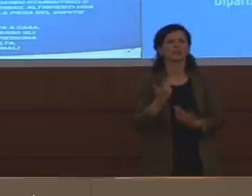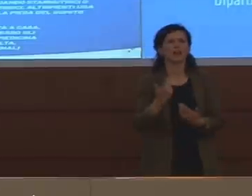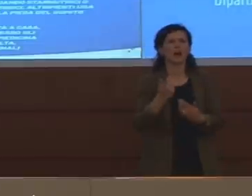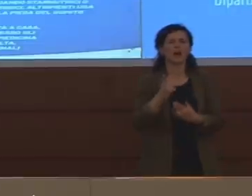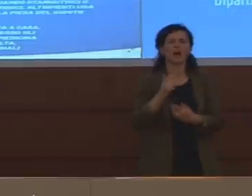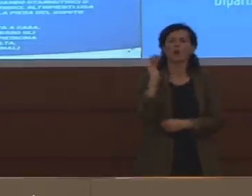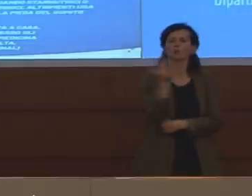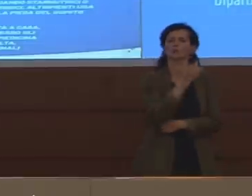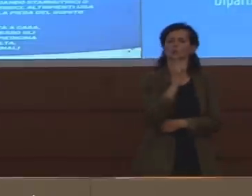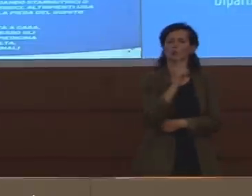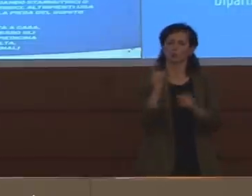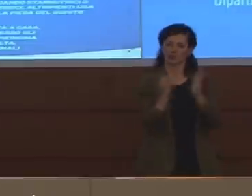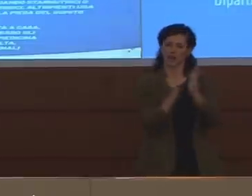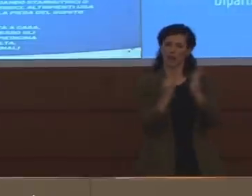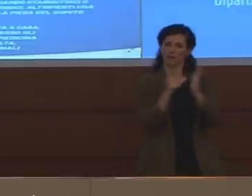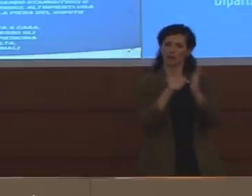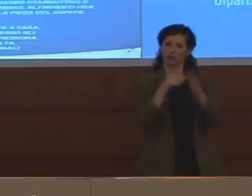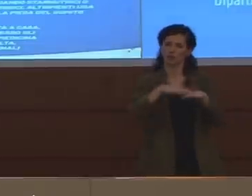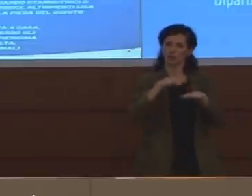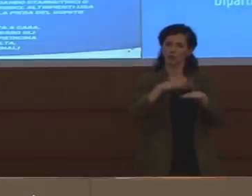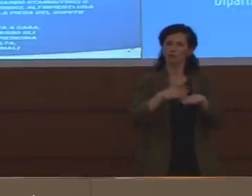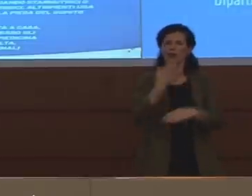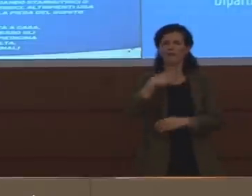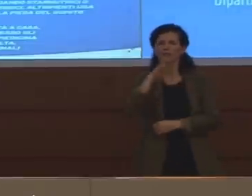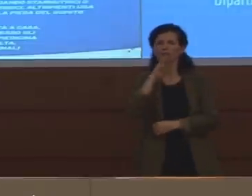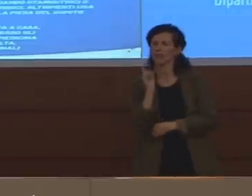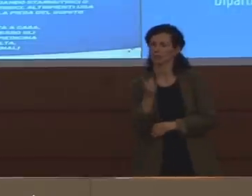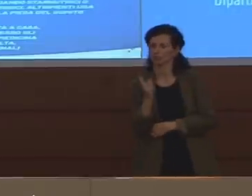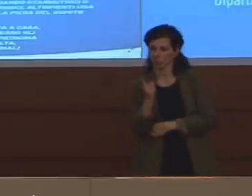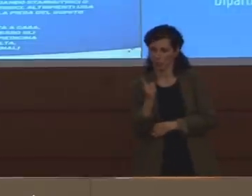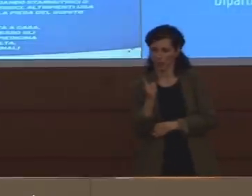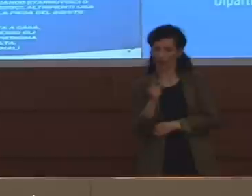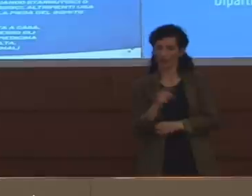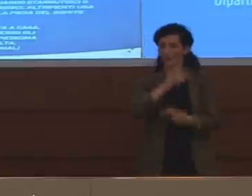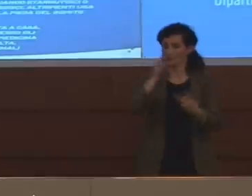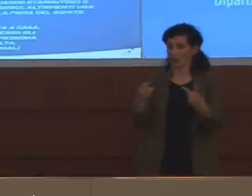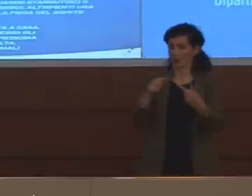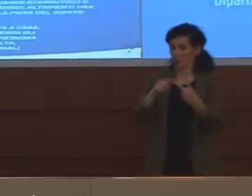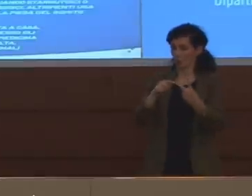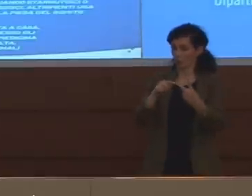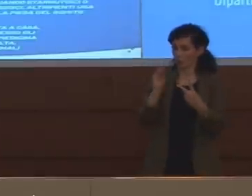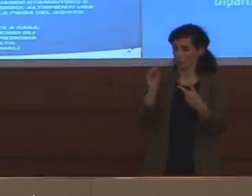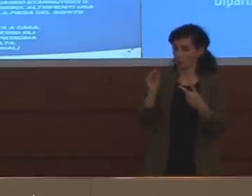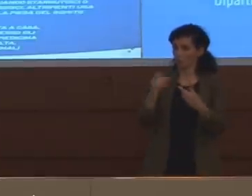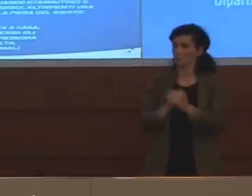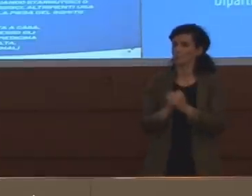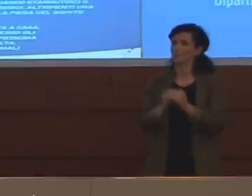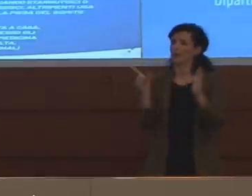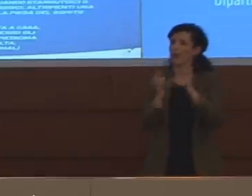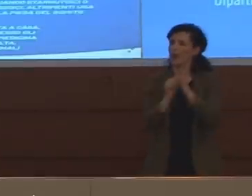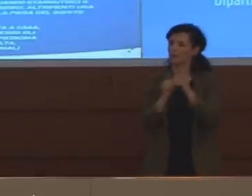vantaggi può darci? La seconda cosa, invece, sempre sull'app. Come